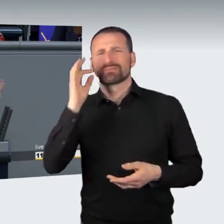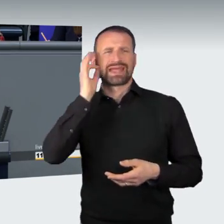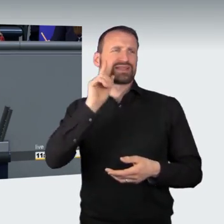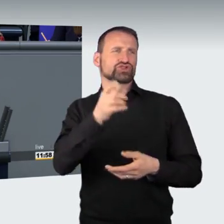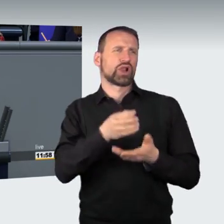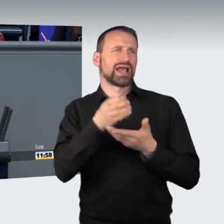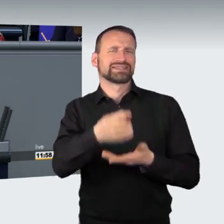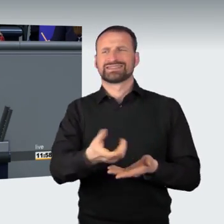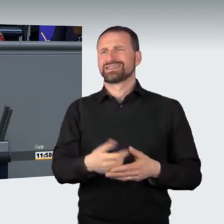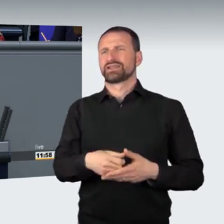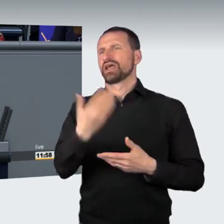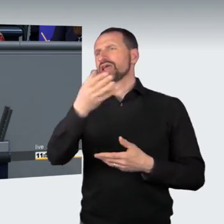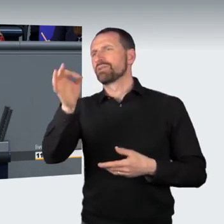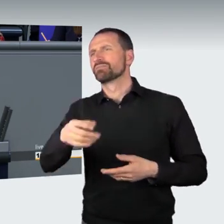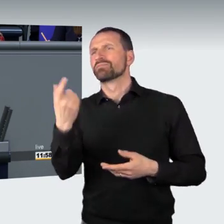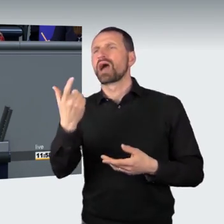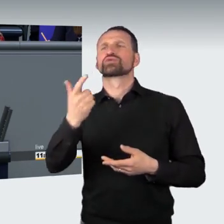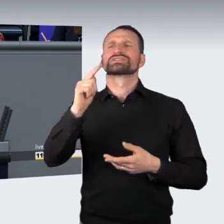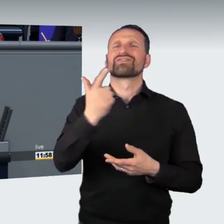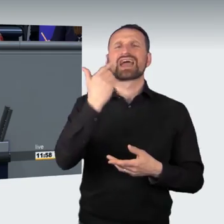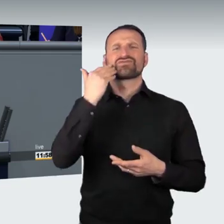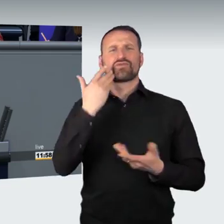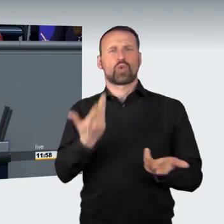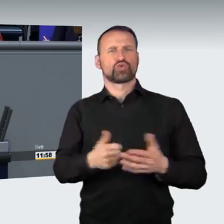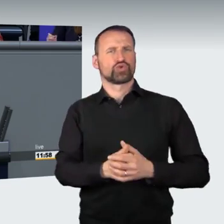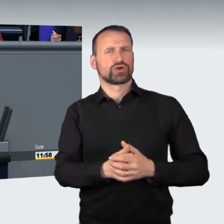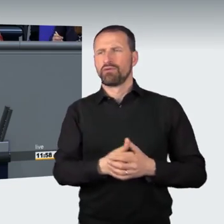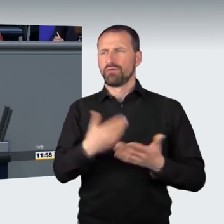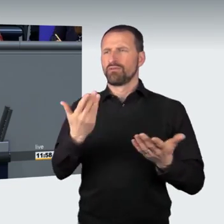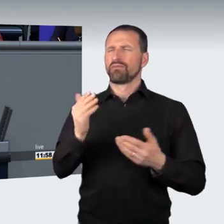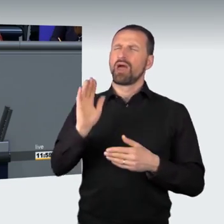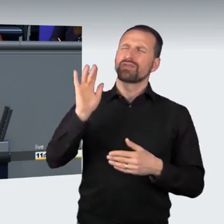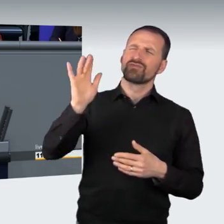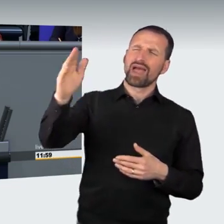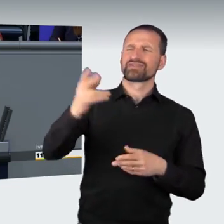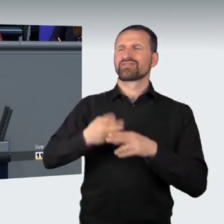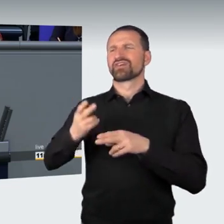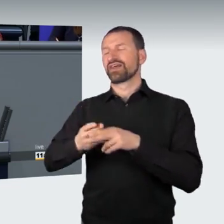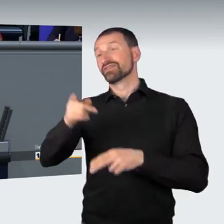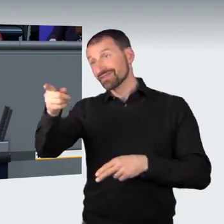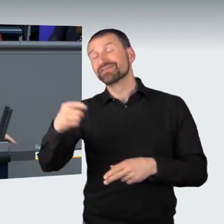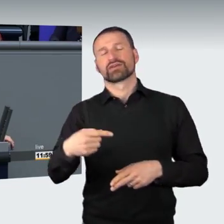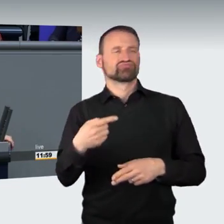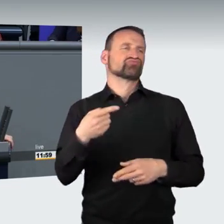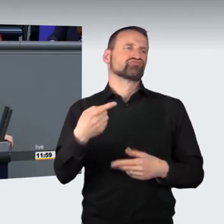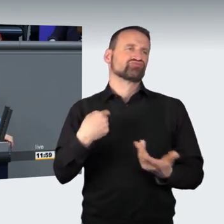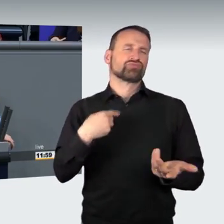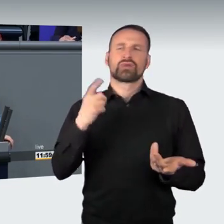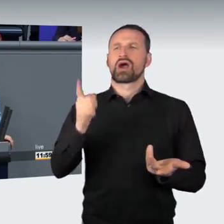entfernteste Verwandte werden plötzlich in der Begründung des Eigenbedarfs angegeben, und das alles nur, um alteingesessene Mieter